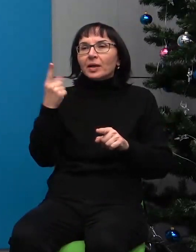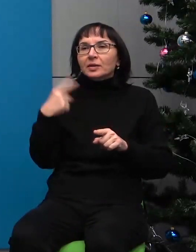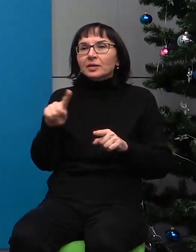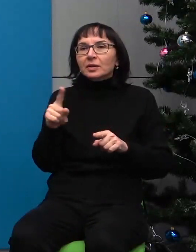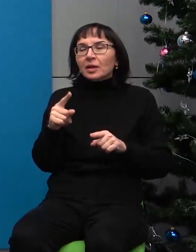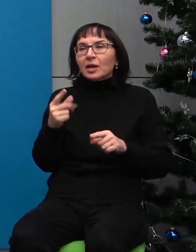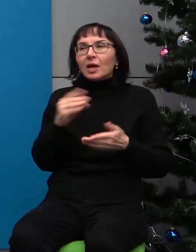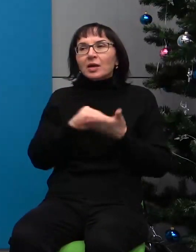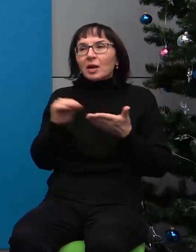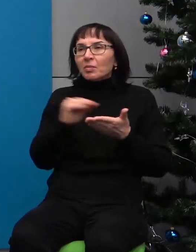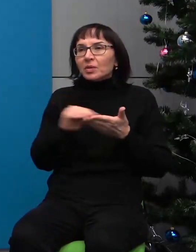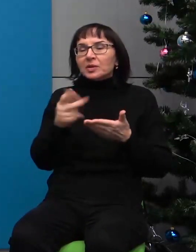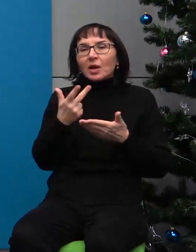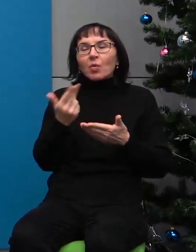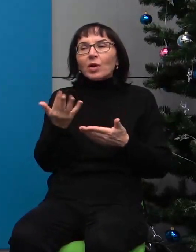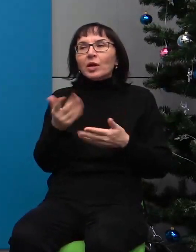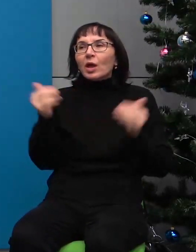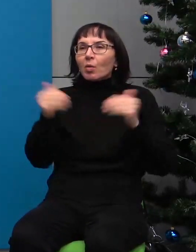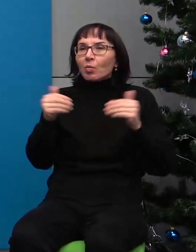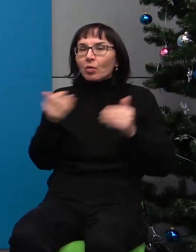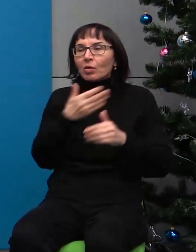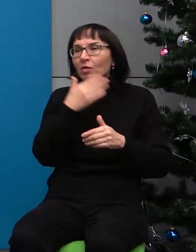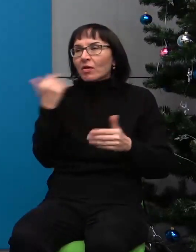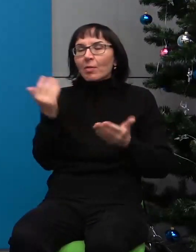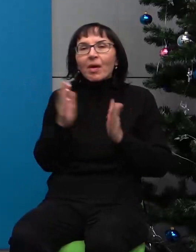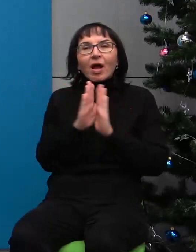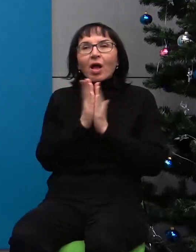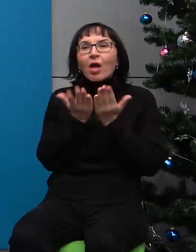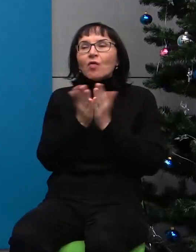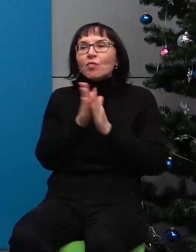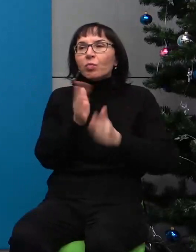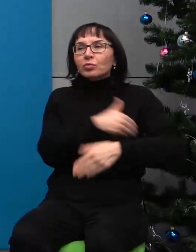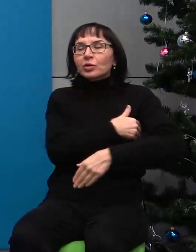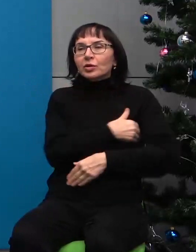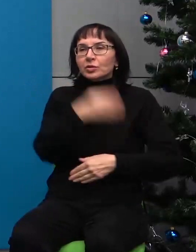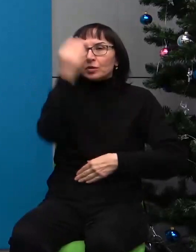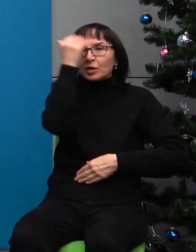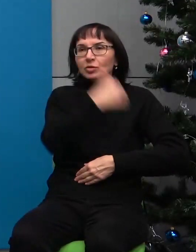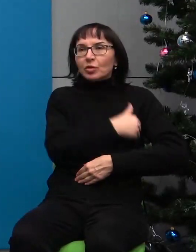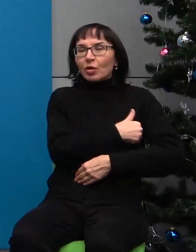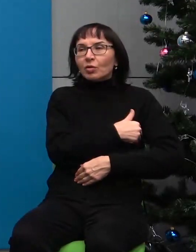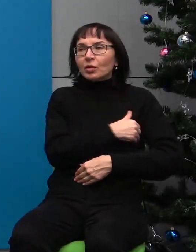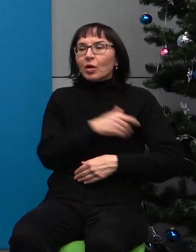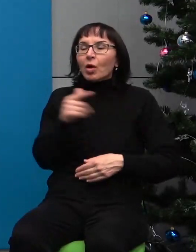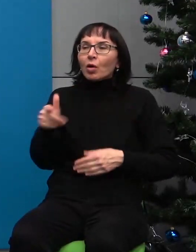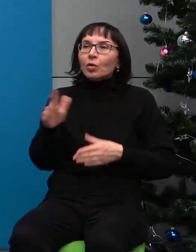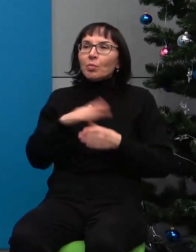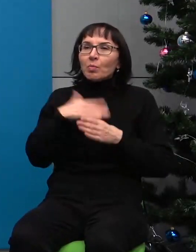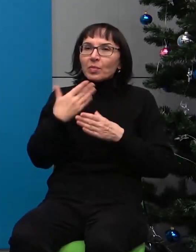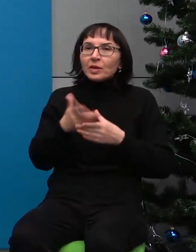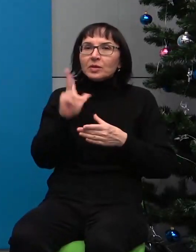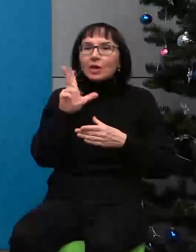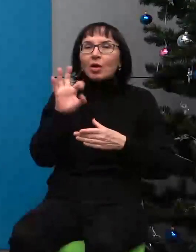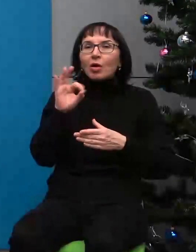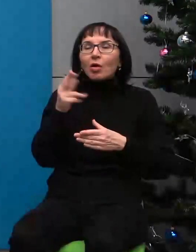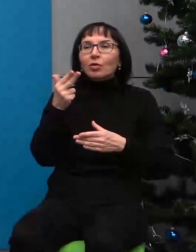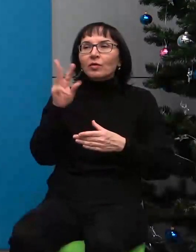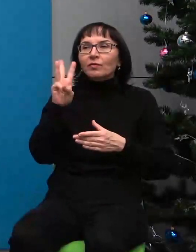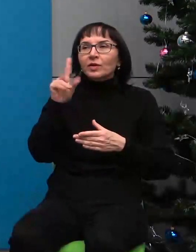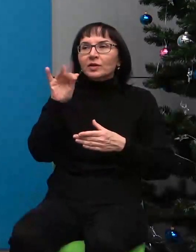ile mógł. Nie ma go w podręcznikach szkolnych, a moim zdaniem to jest top piątka. On powinien być między Konwickim a Gombrowiczem,